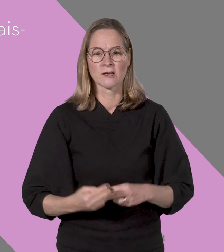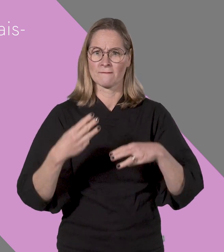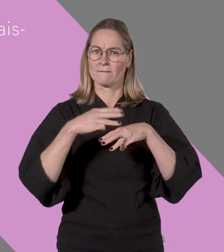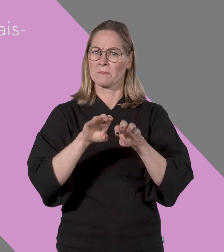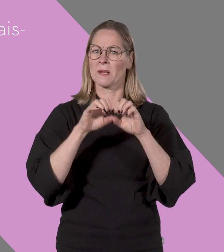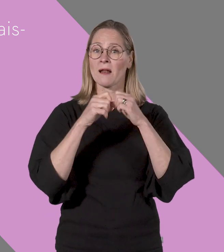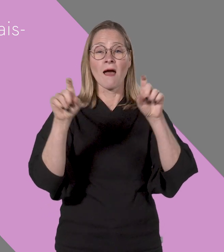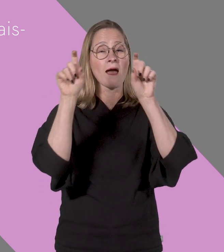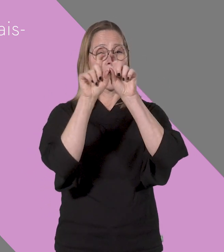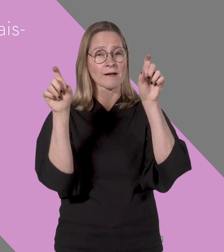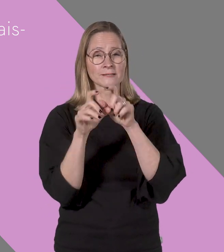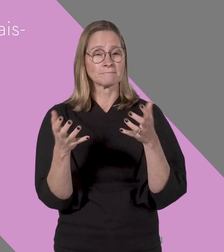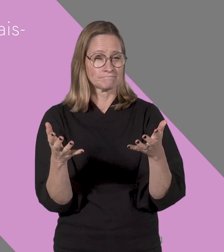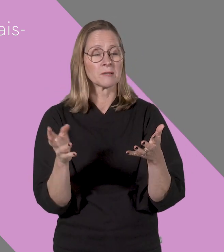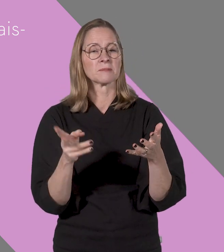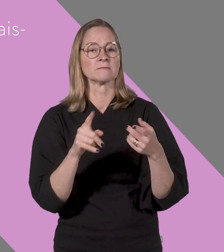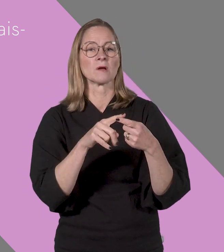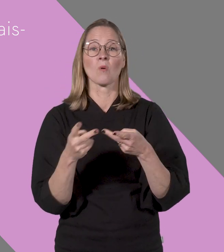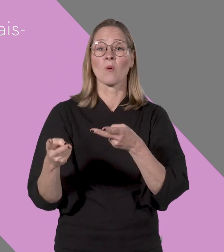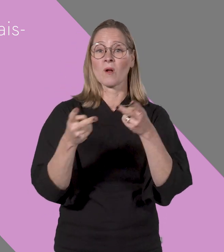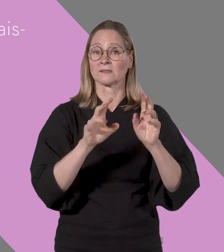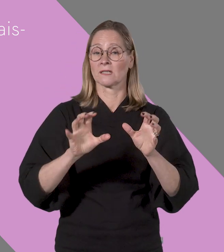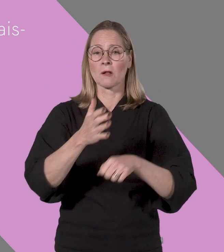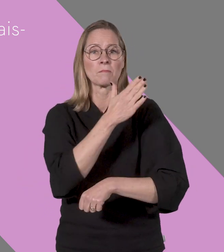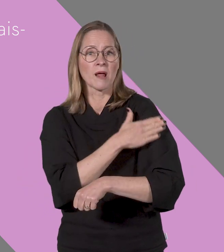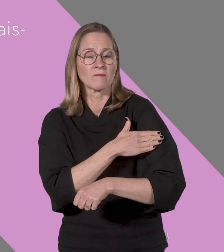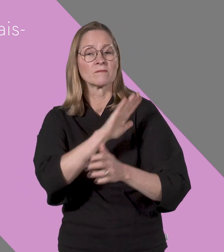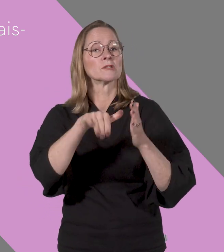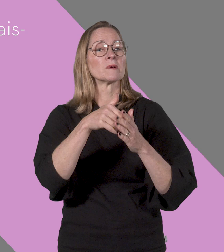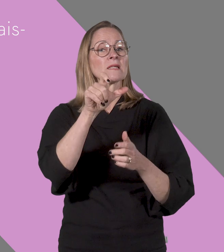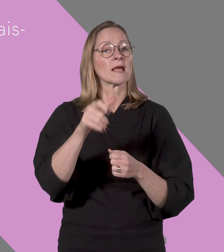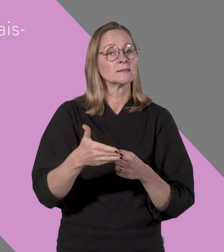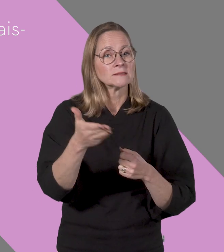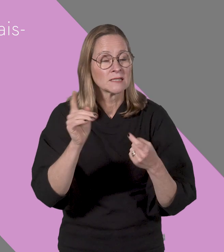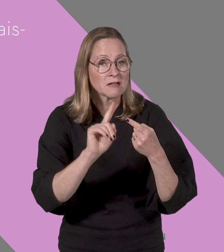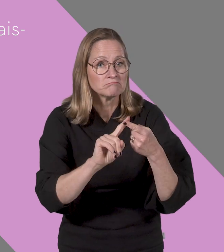Webinaarin aiheina olivat Yleisradion palvelut viittomakielisille, -